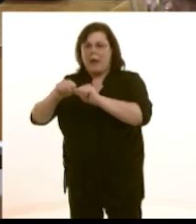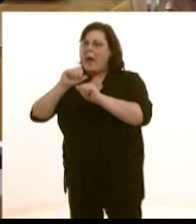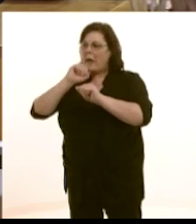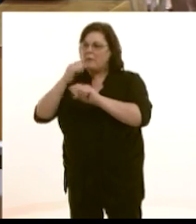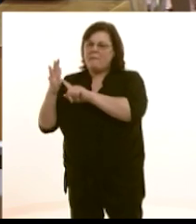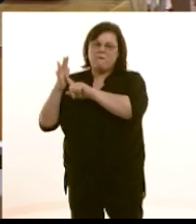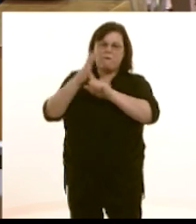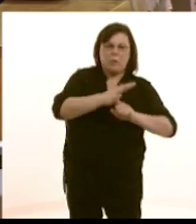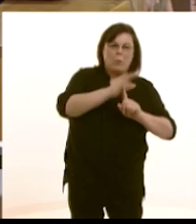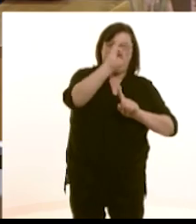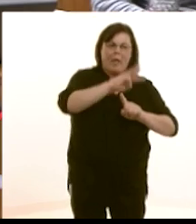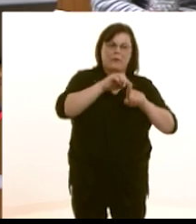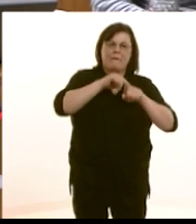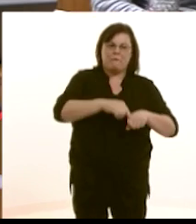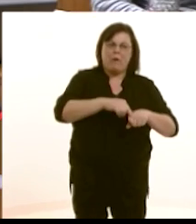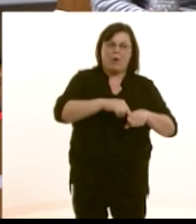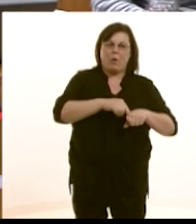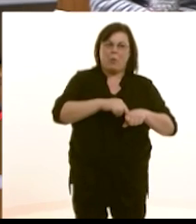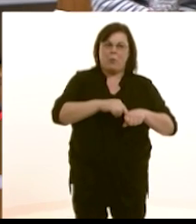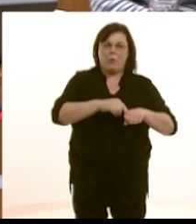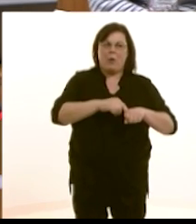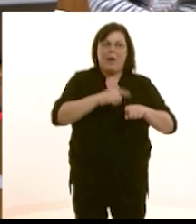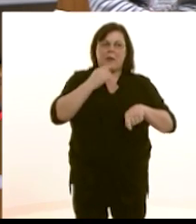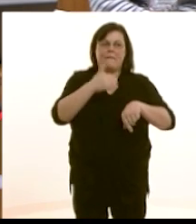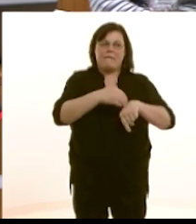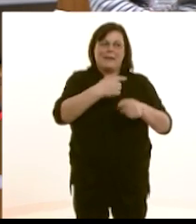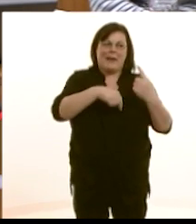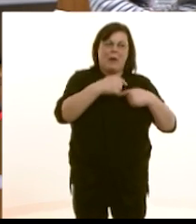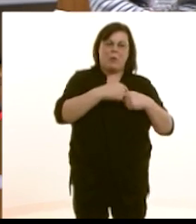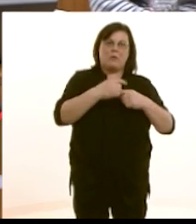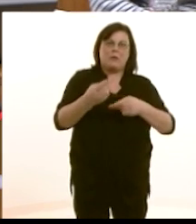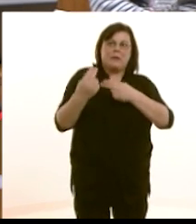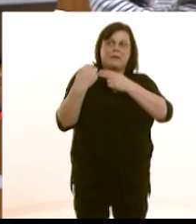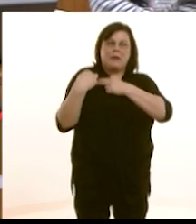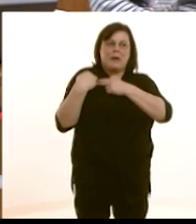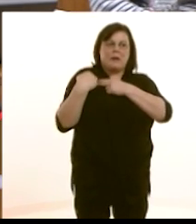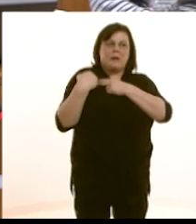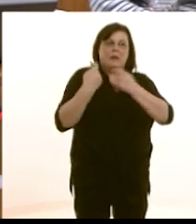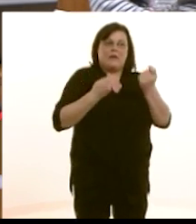ond rwyín siwr y byddai Bil yn dod ger bron y Cynulliad er mwyn cael gwared ar rannau